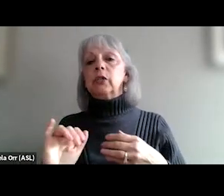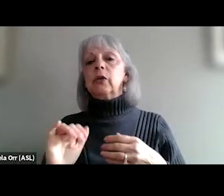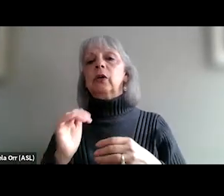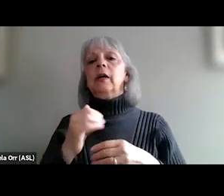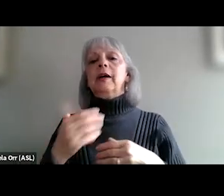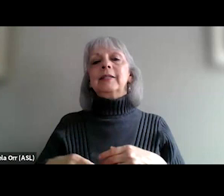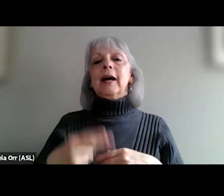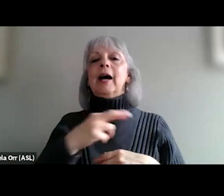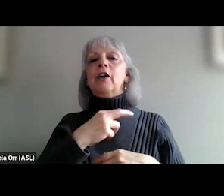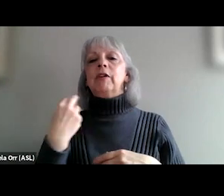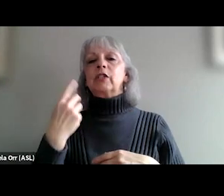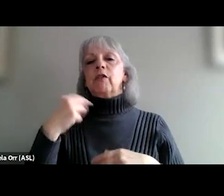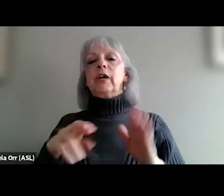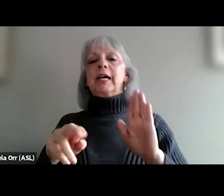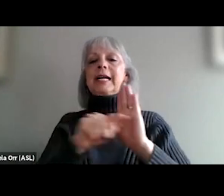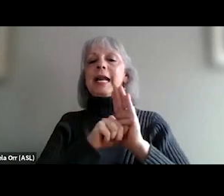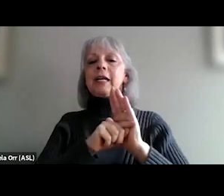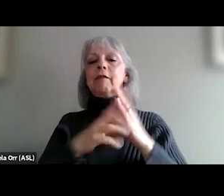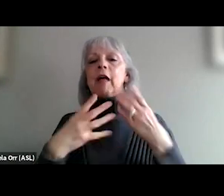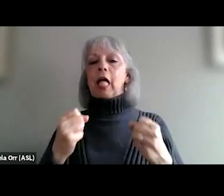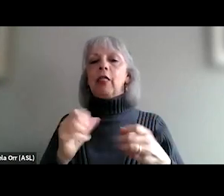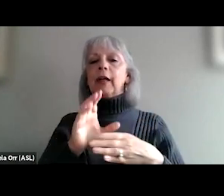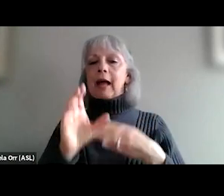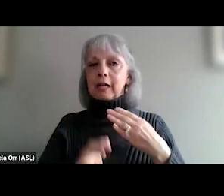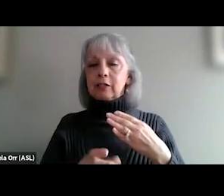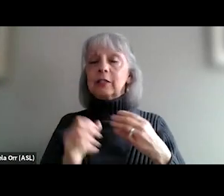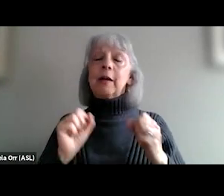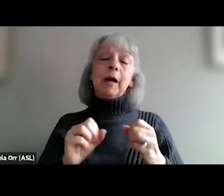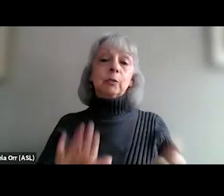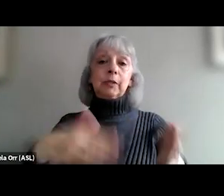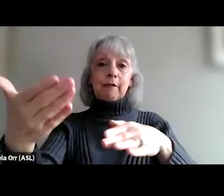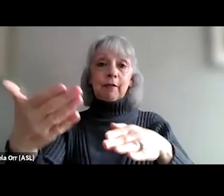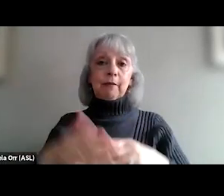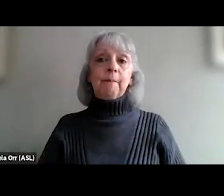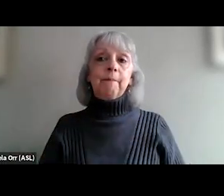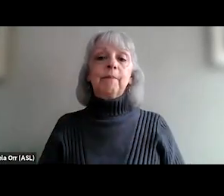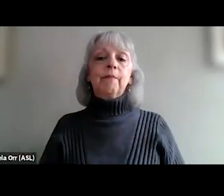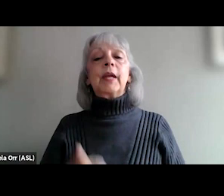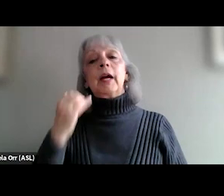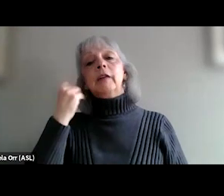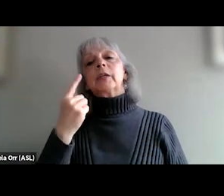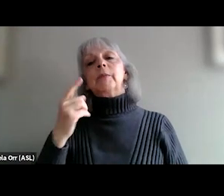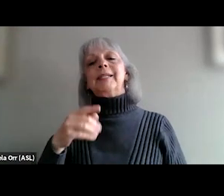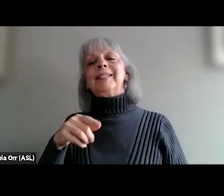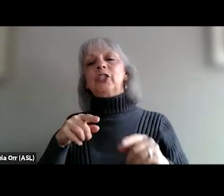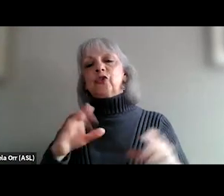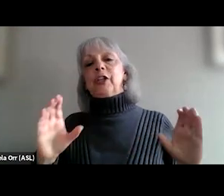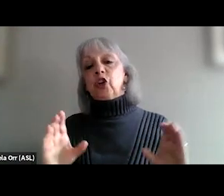para consecuencias de salud negativas e incluso la muerte. Cuando alguien está en crisis todos los días